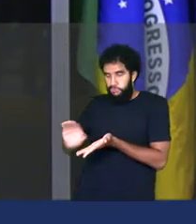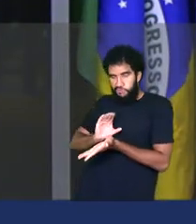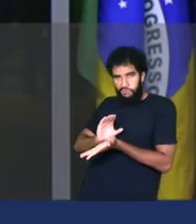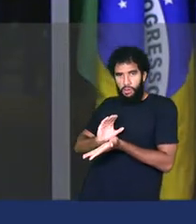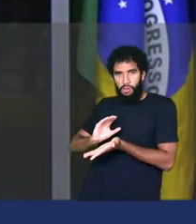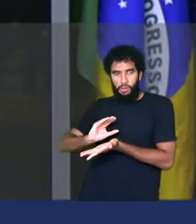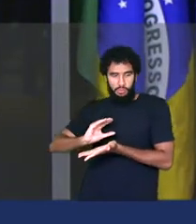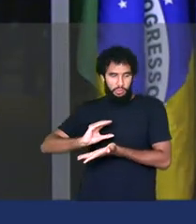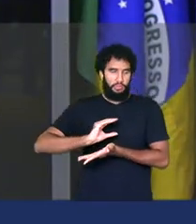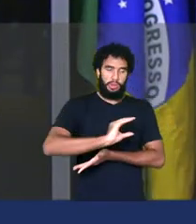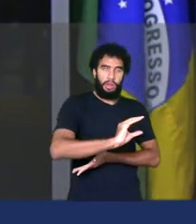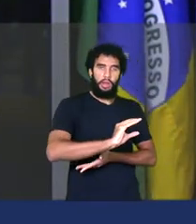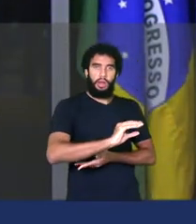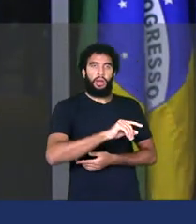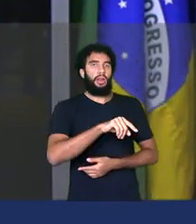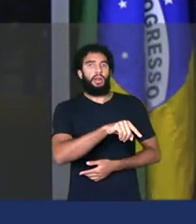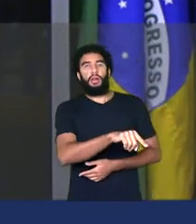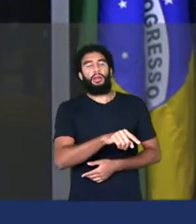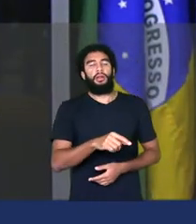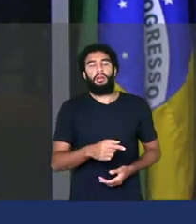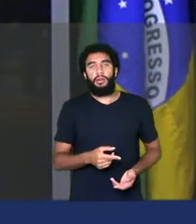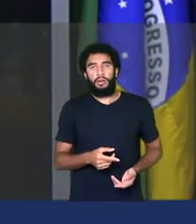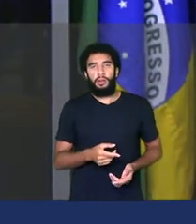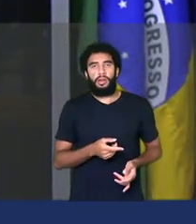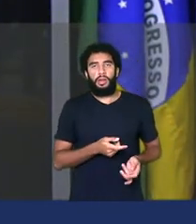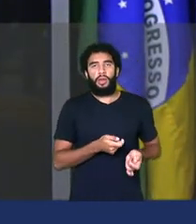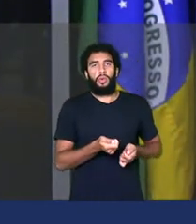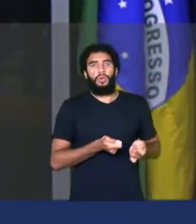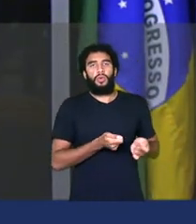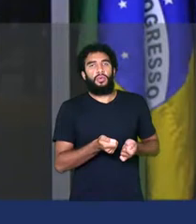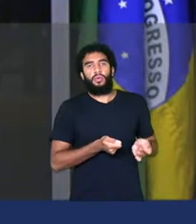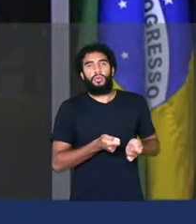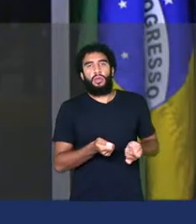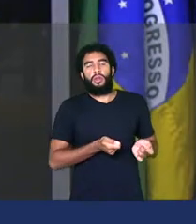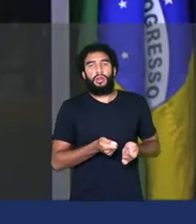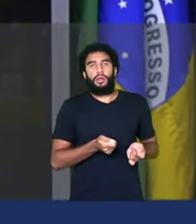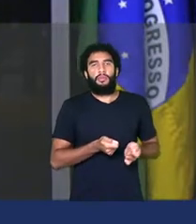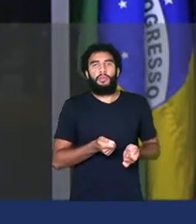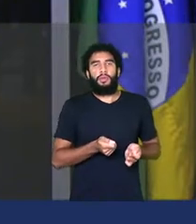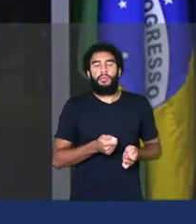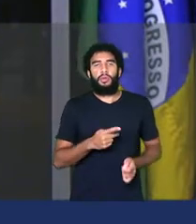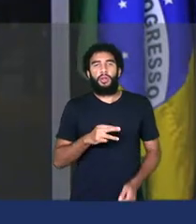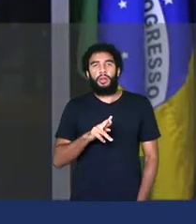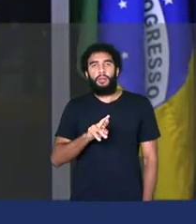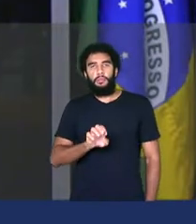PARA DEDICAR A UMA PASTA QUE É PRESIDIDA, QUE É COMANDADA POR UMA PRÉ-CANDIDATA A DEPUTADA ESTADUAL! QUER DIZER,